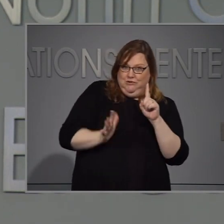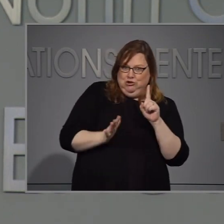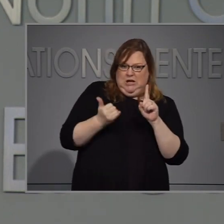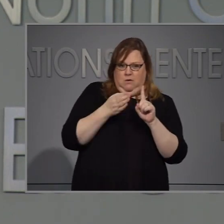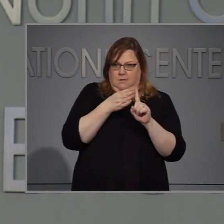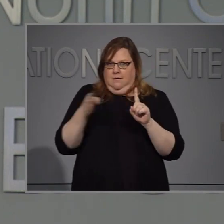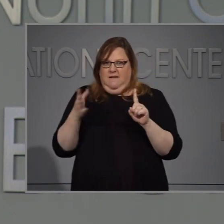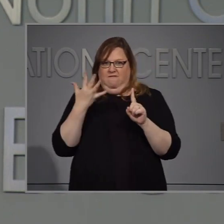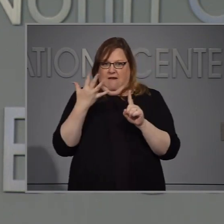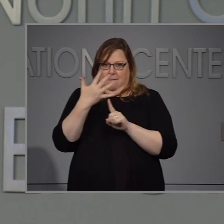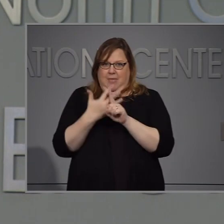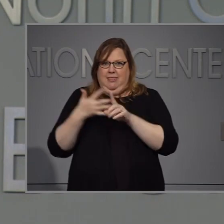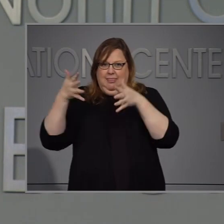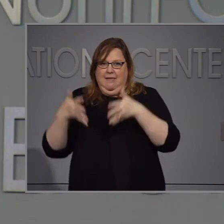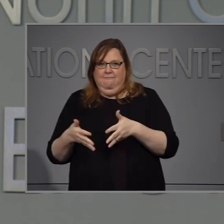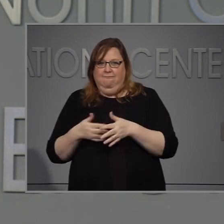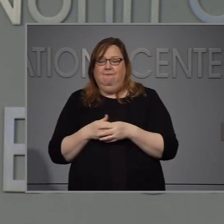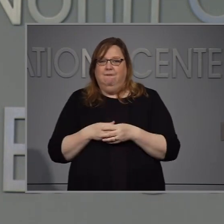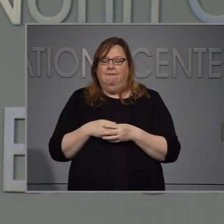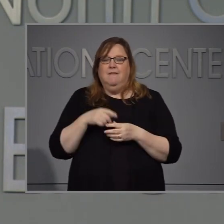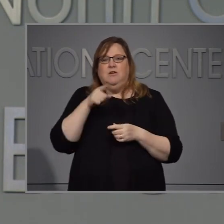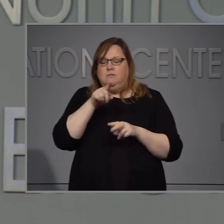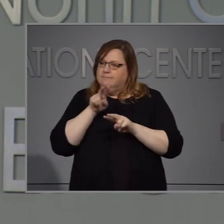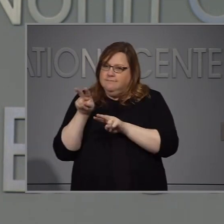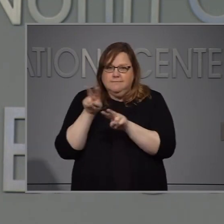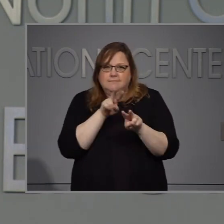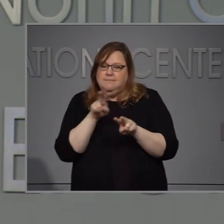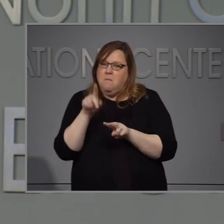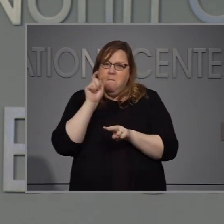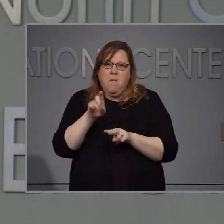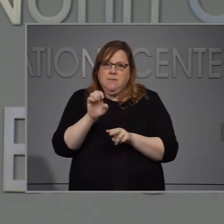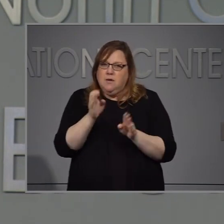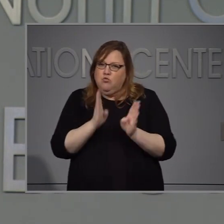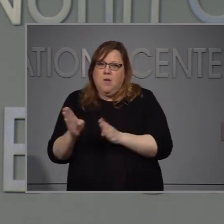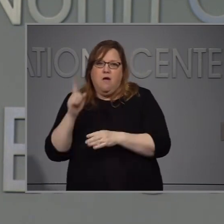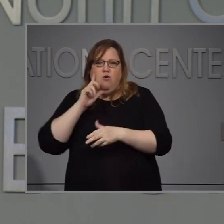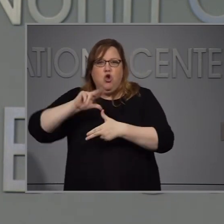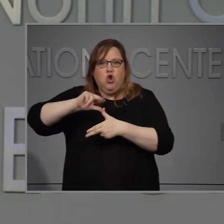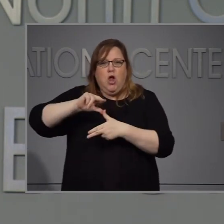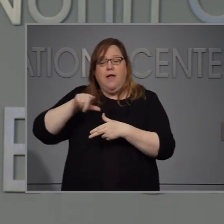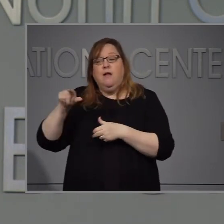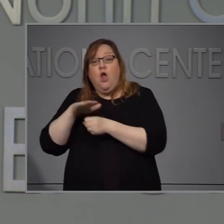preparar a su familia ser y también todos los condados locales ya están preparándose,